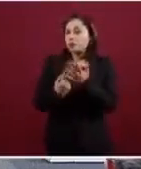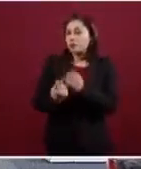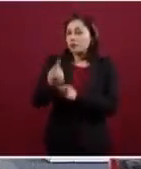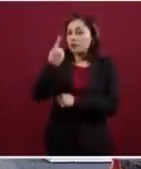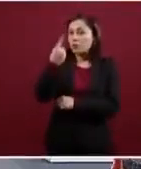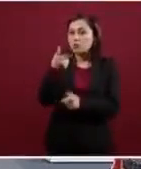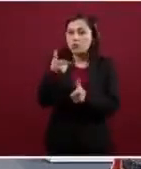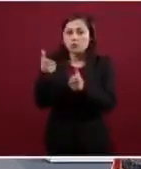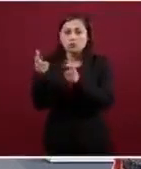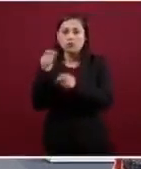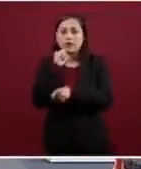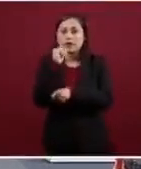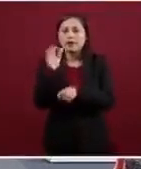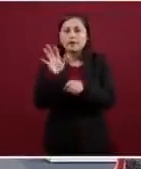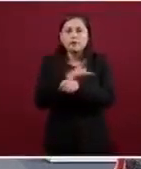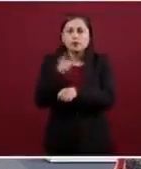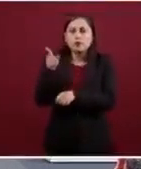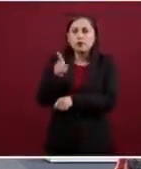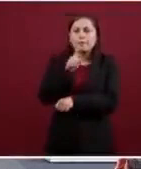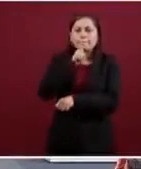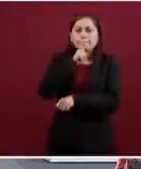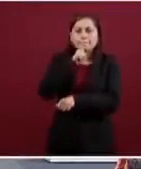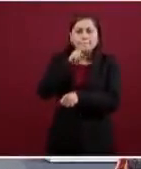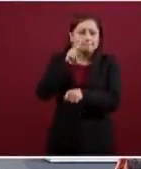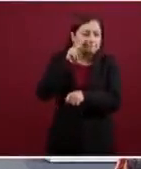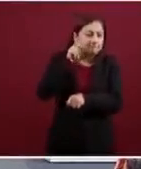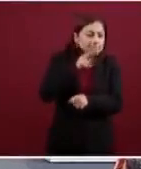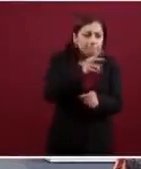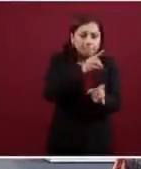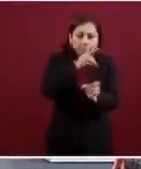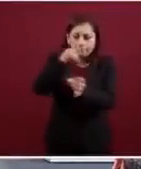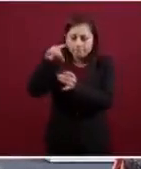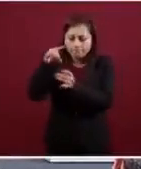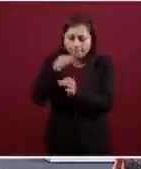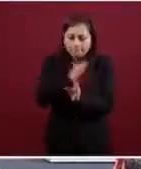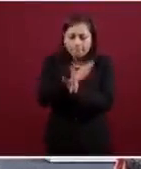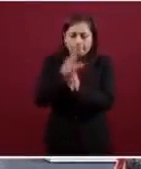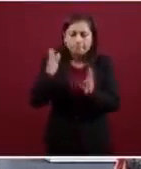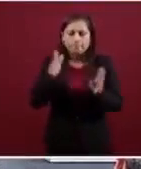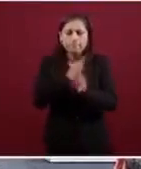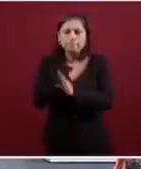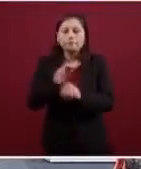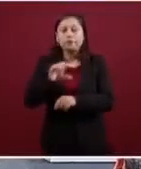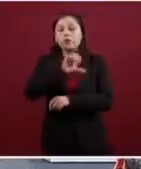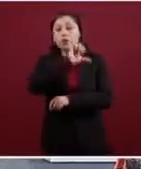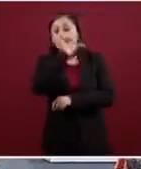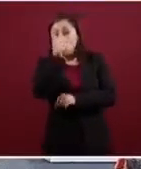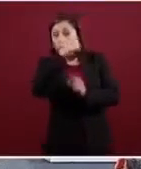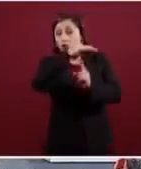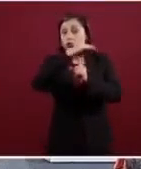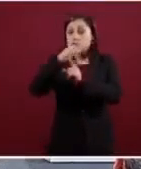los demás llevan armamento, aquí tenemos el armamento de los Black Hawk que son ametralladoras